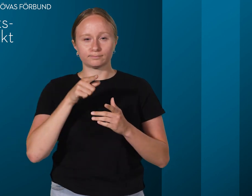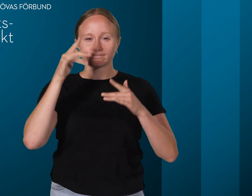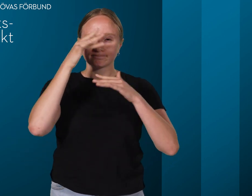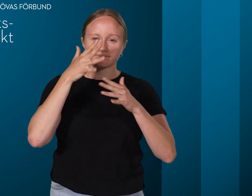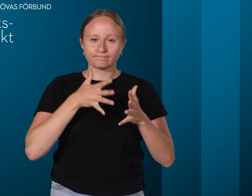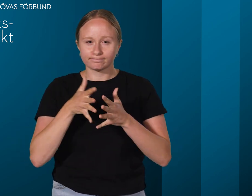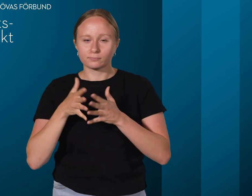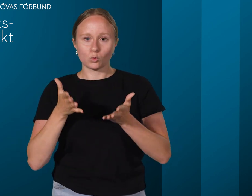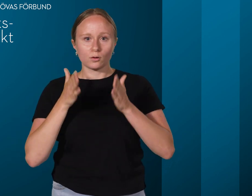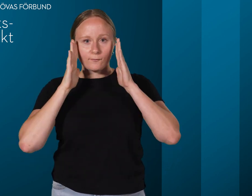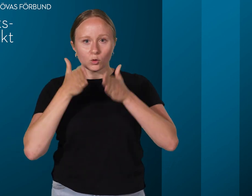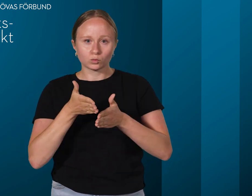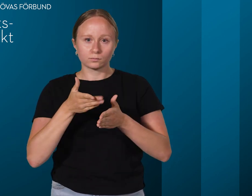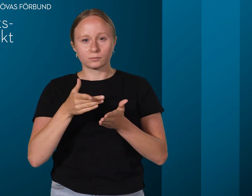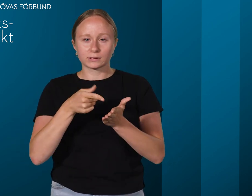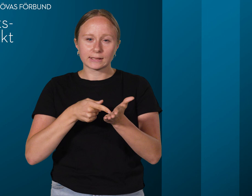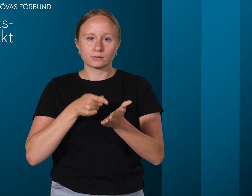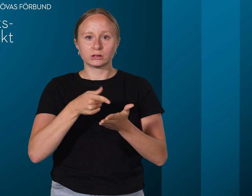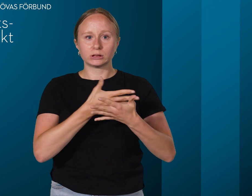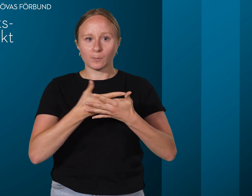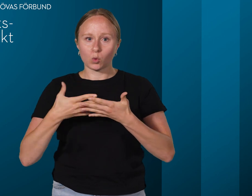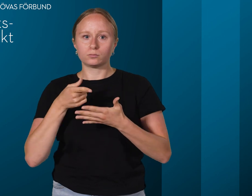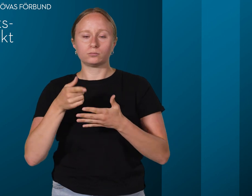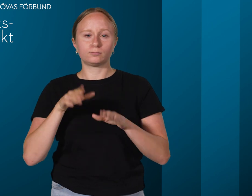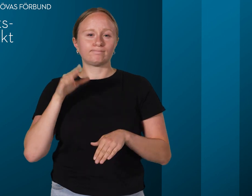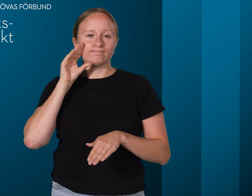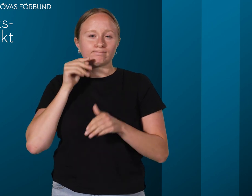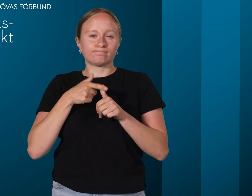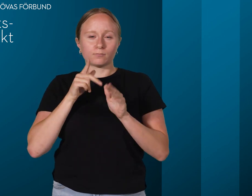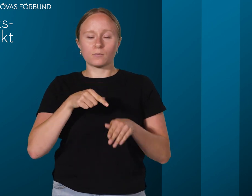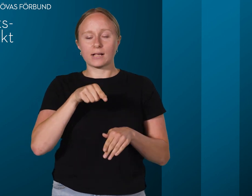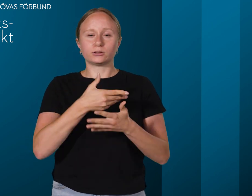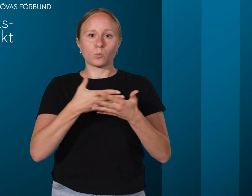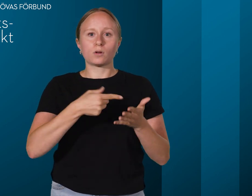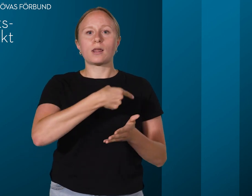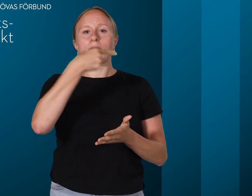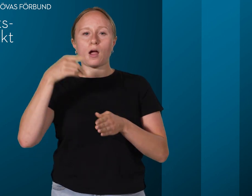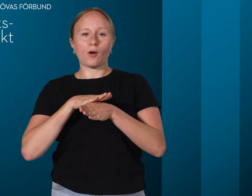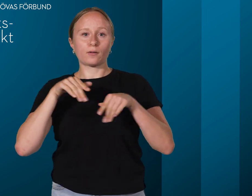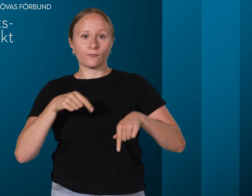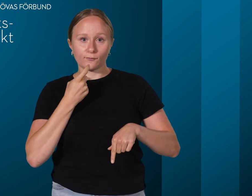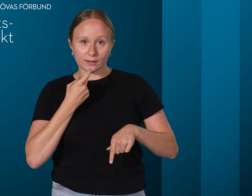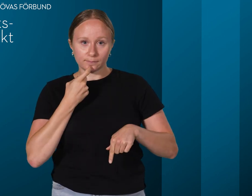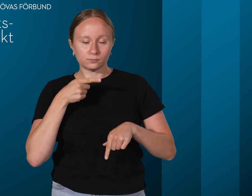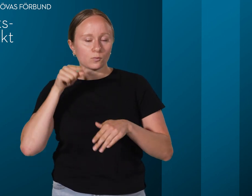Betänkandet fokuserar särskilt på de språk som är autoktona, - det vill säga språk som talats länge i Finland, -